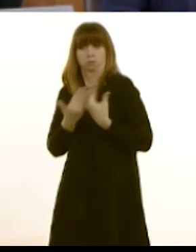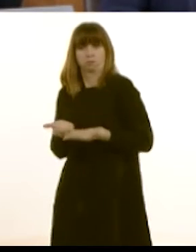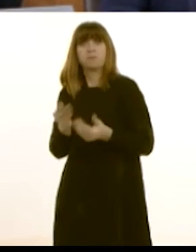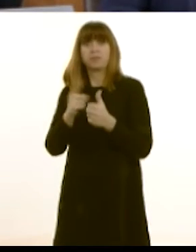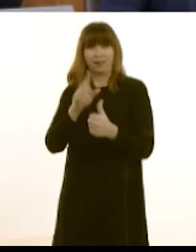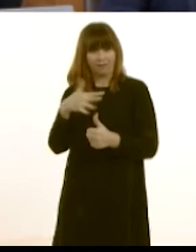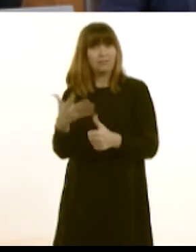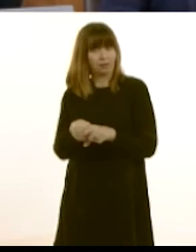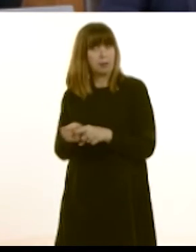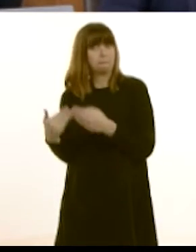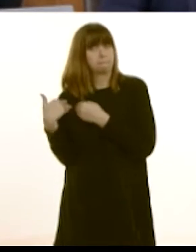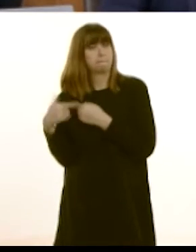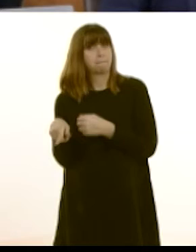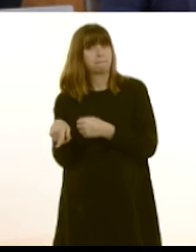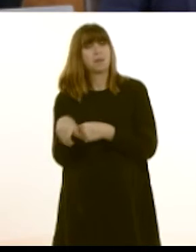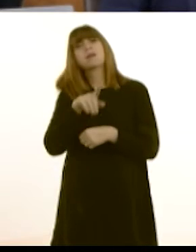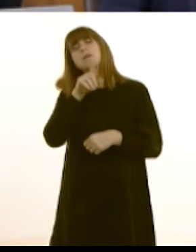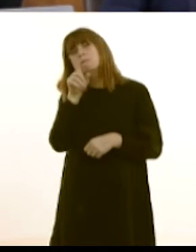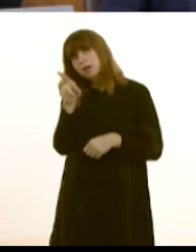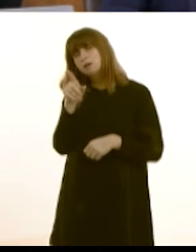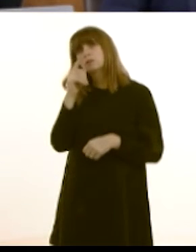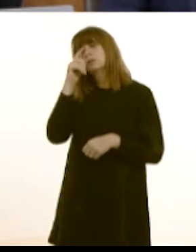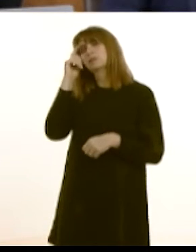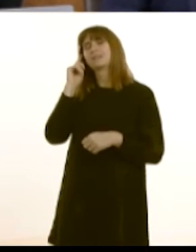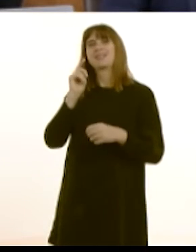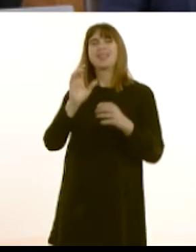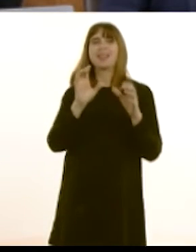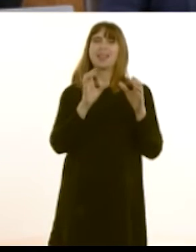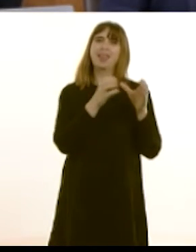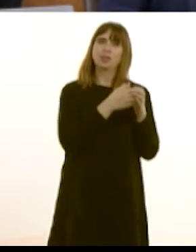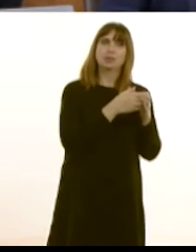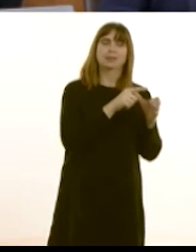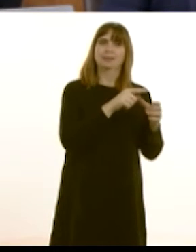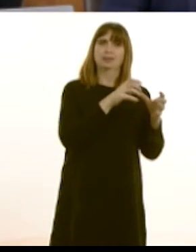oír heolydd maent yn gyfrifol amdanynt, er mwyn sicrhau bod y risgiau ynaín cael eu